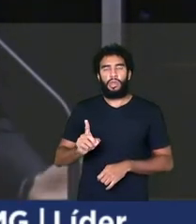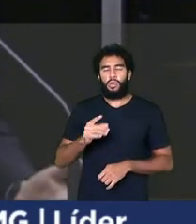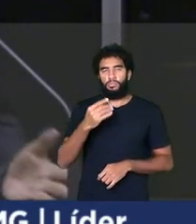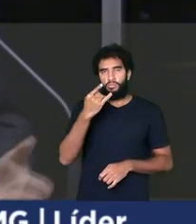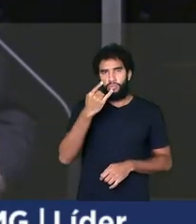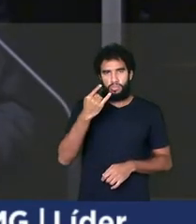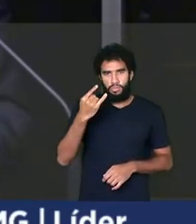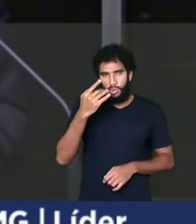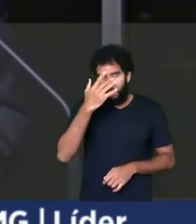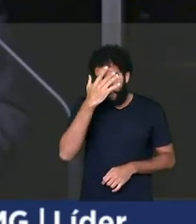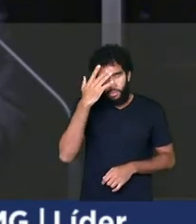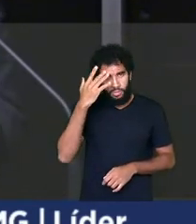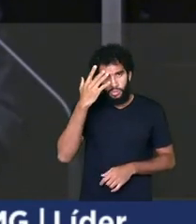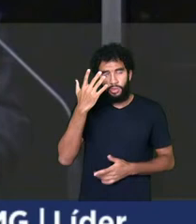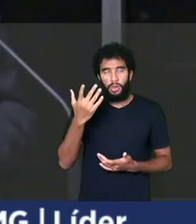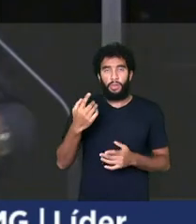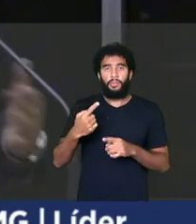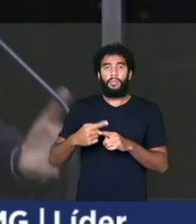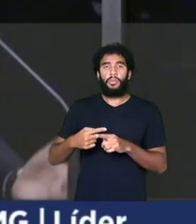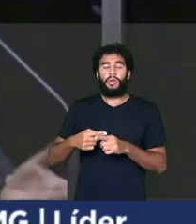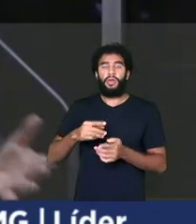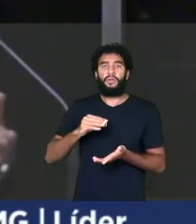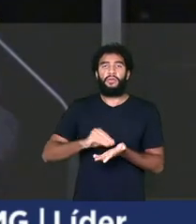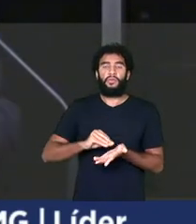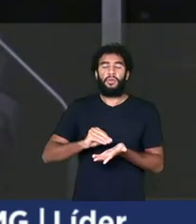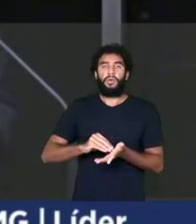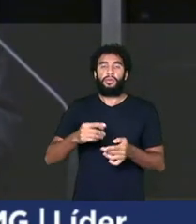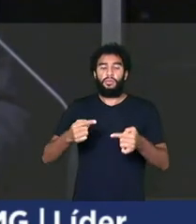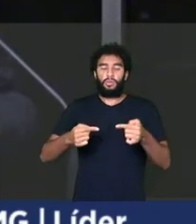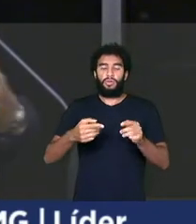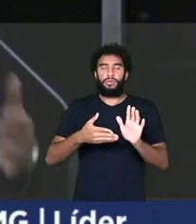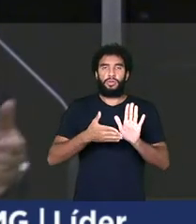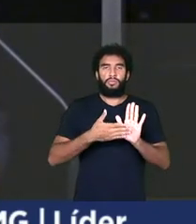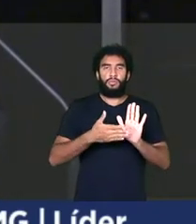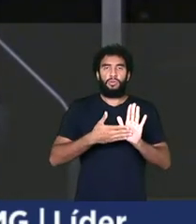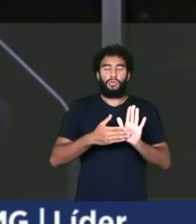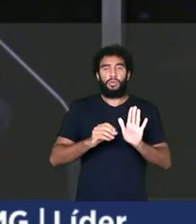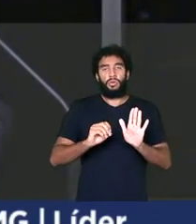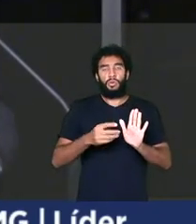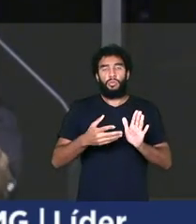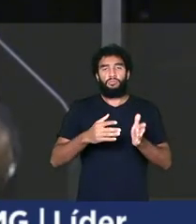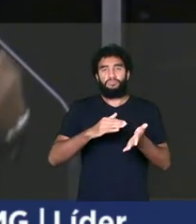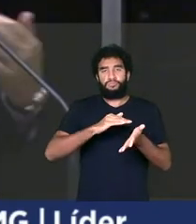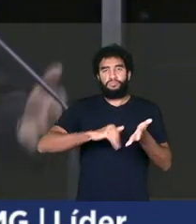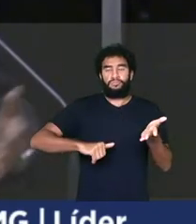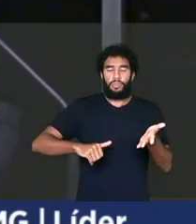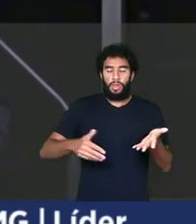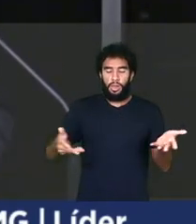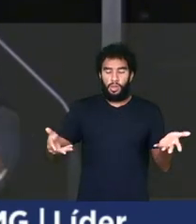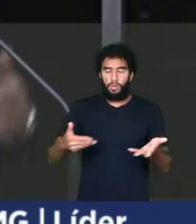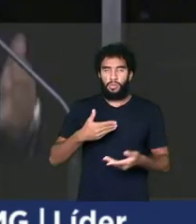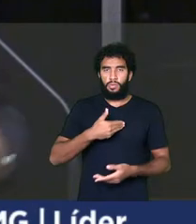TANTOS TURISTAS, TEM A VER COM A FALTA DE UMA POLÍTICA OU DE UMA POLÍTICA QUE FOI DESTRUÍDA PELO GOVERNO